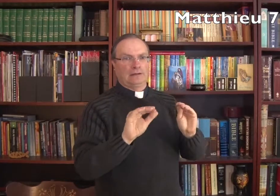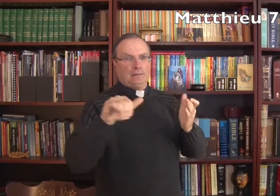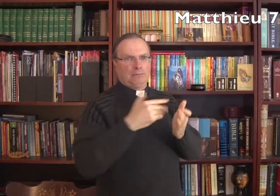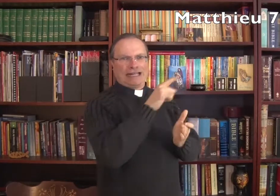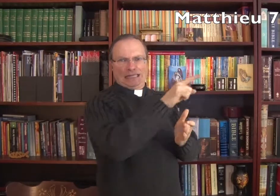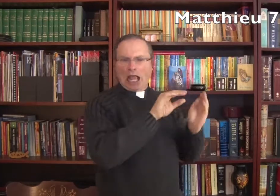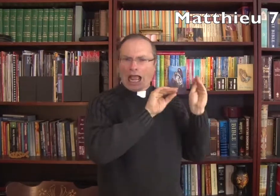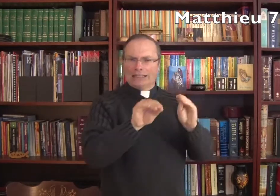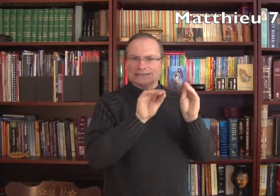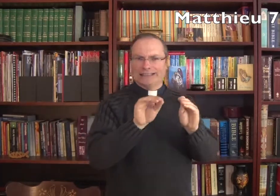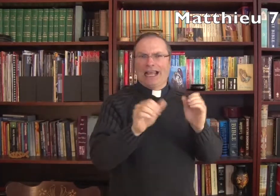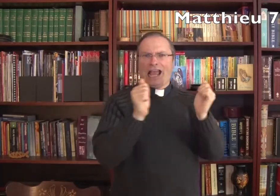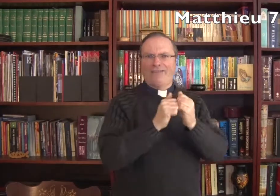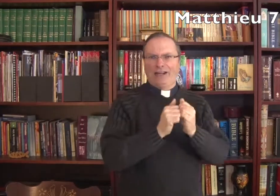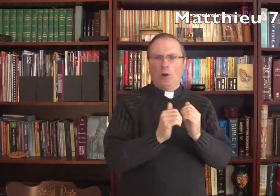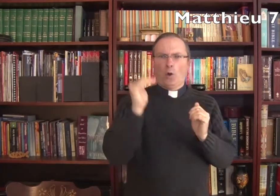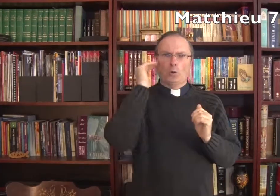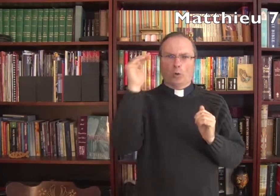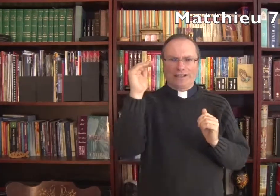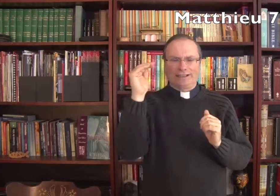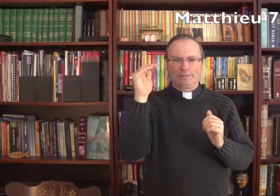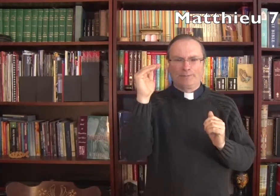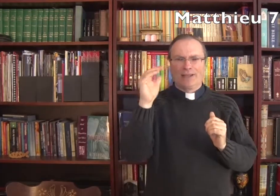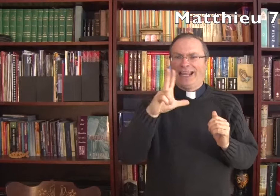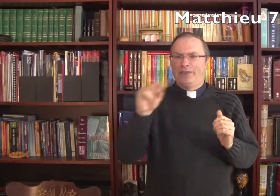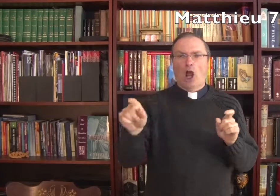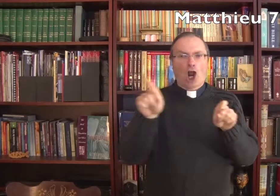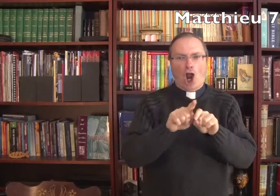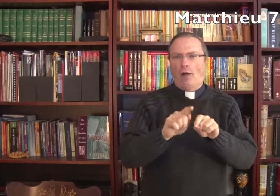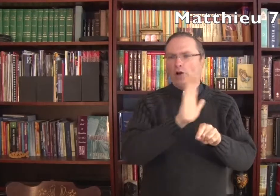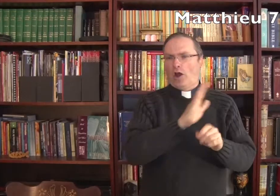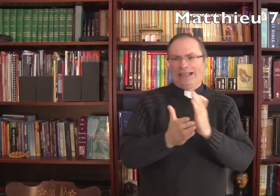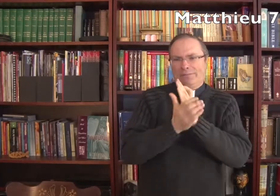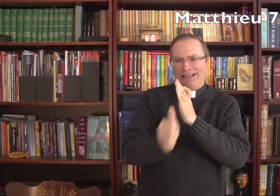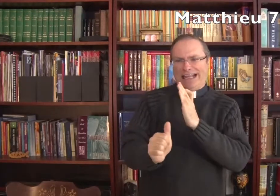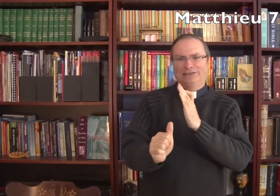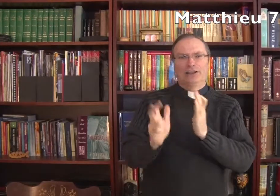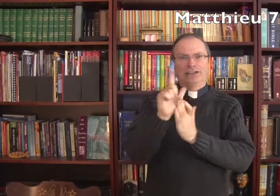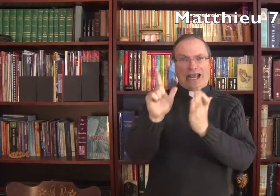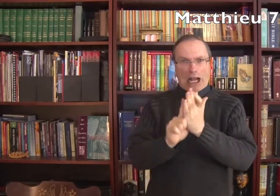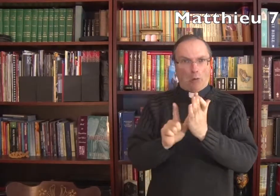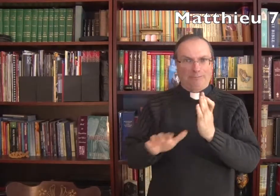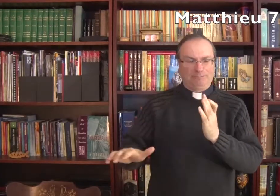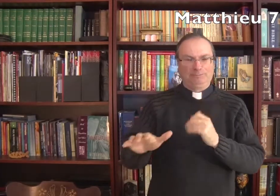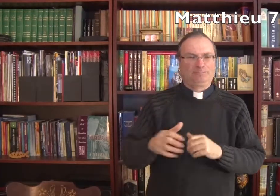car il enseignait avec autorité, et non comme leurs spécialistes de la loi.